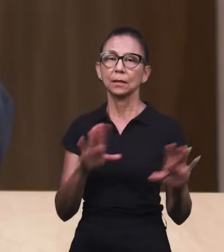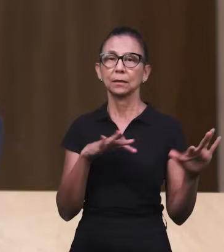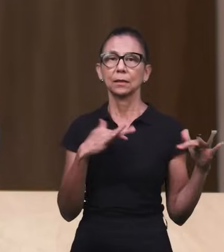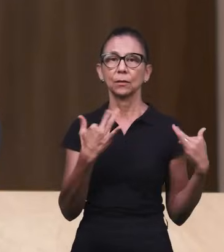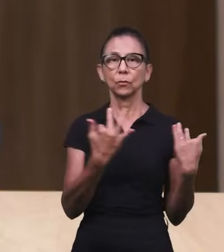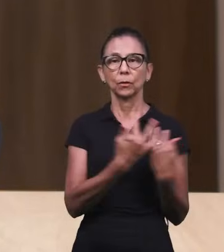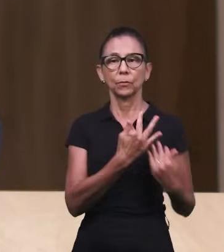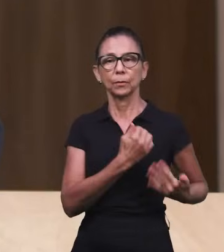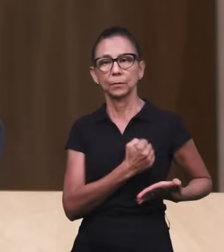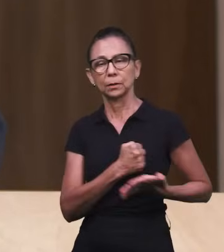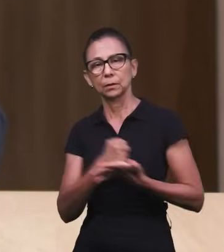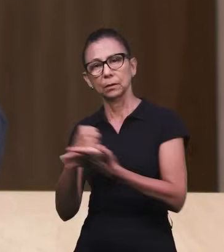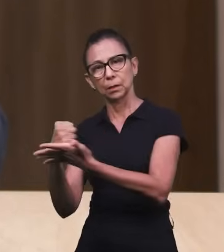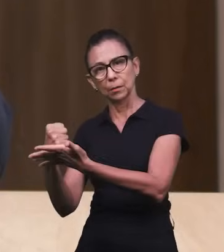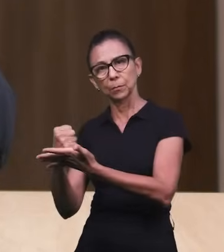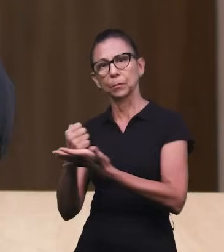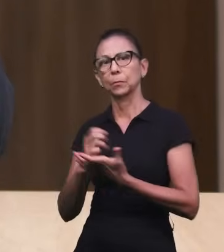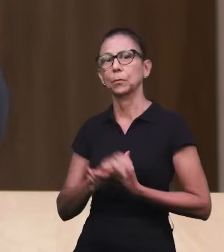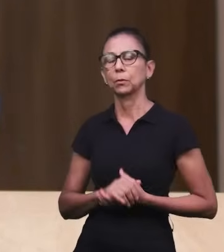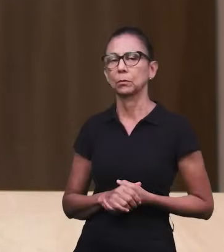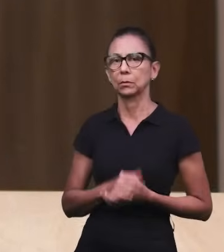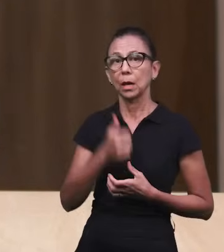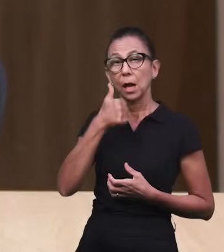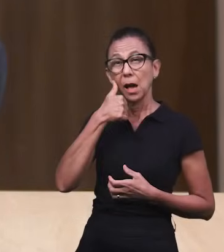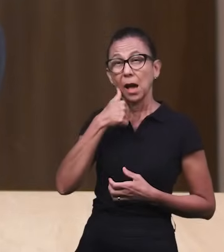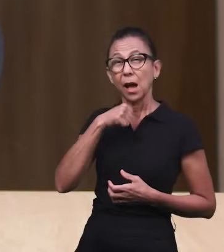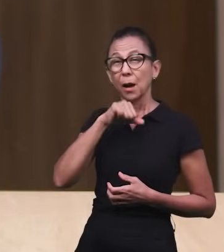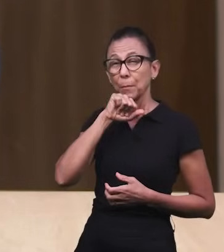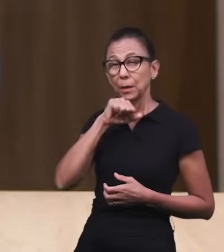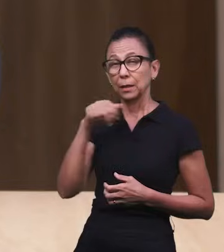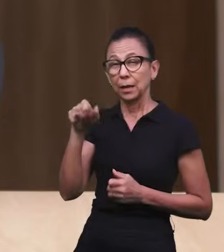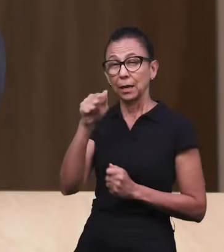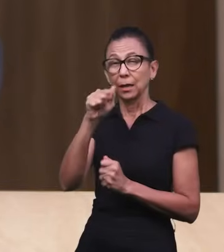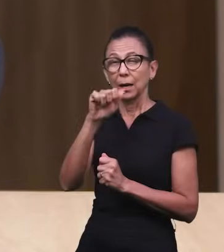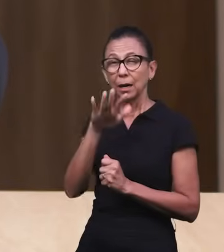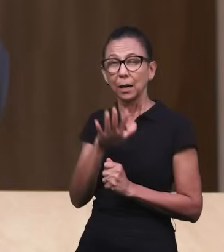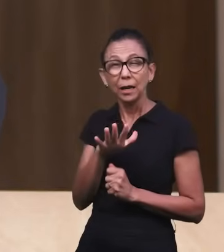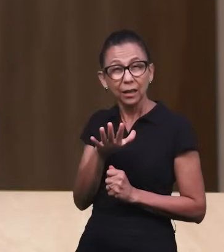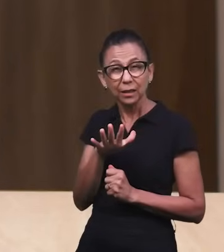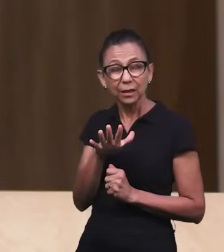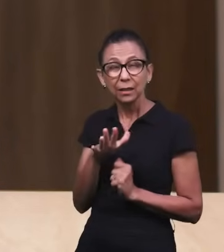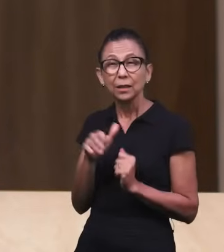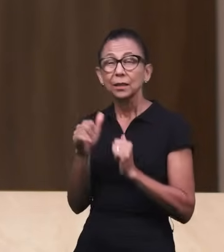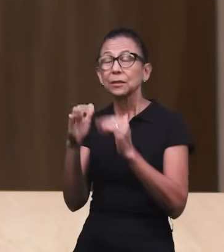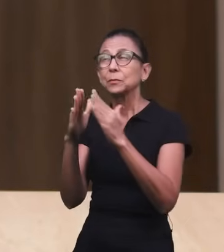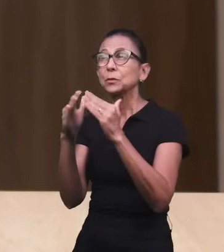fiel ao Senhor uma mãe que um dia clamou a Deus suplicou o Altar do Senhor pediu um milagre e ele